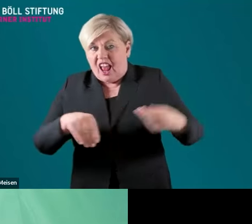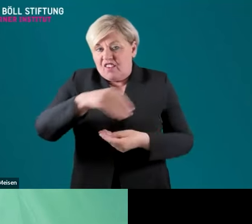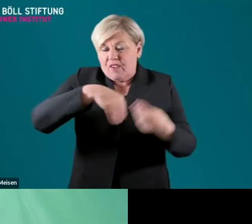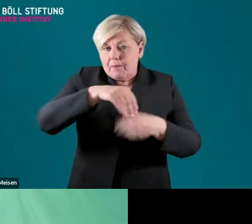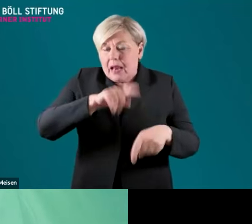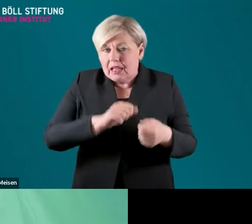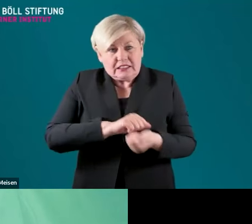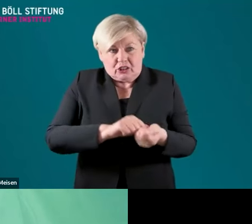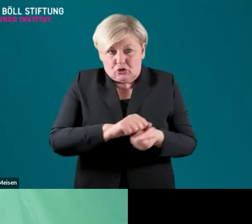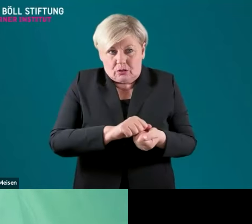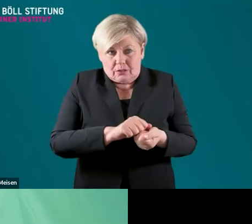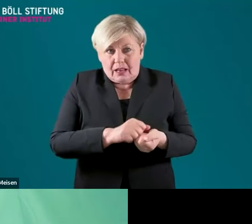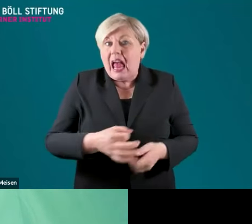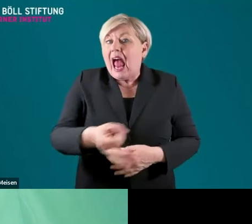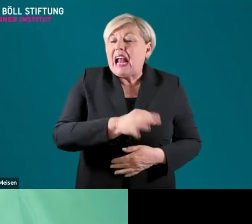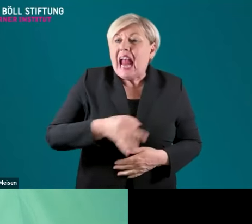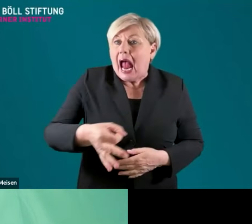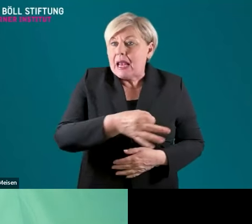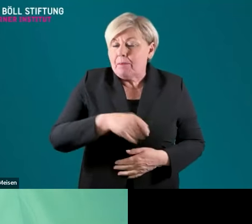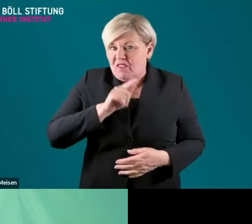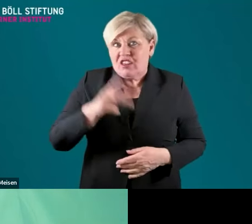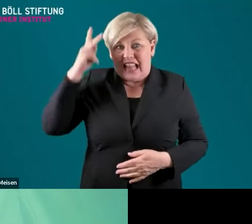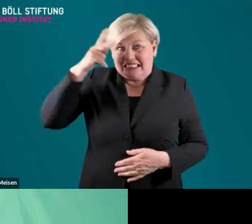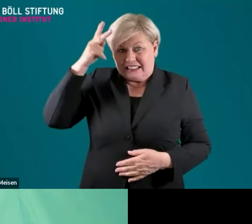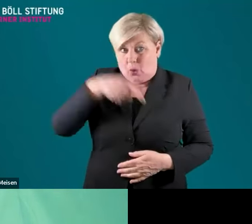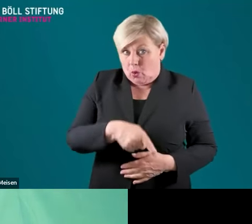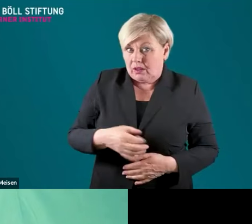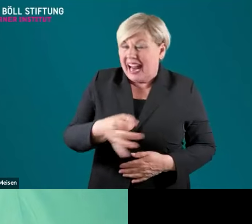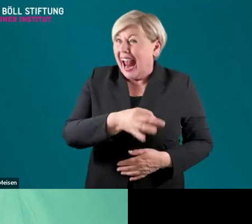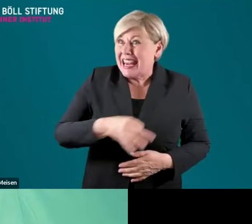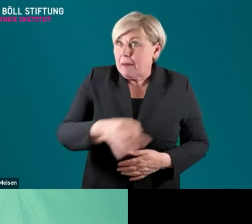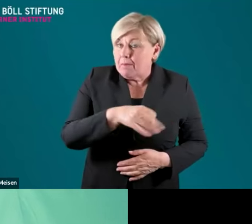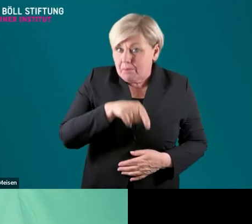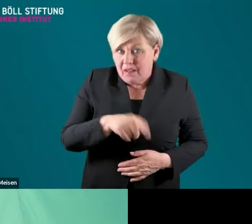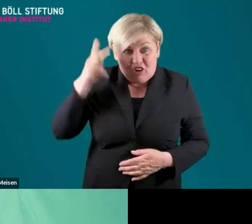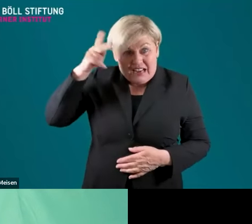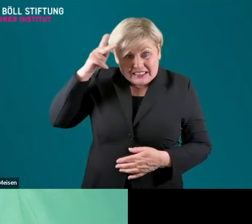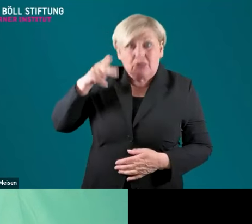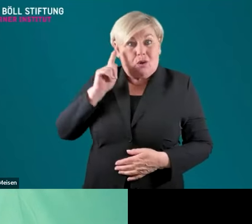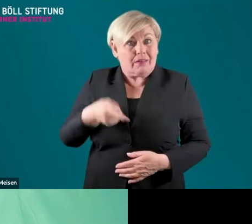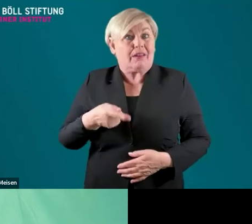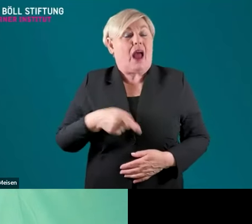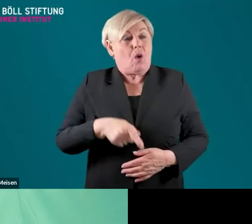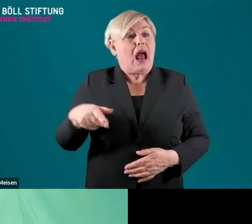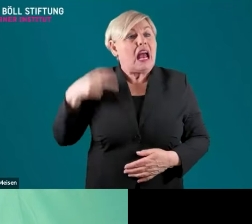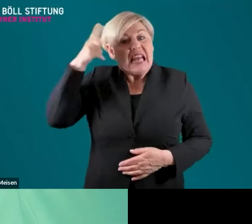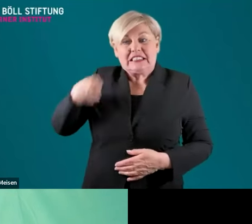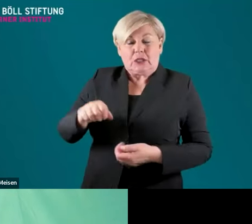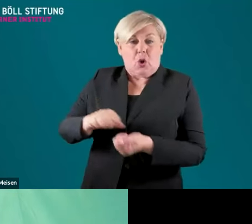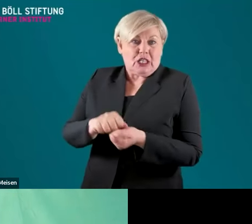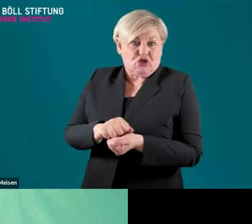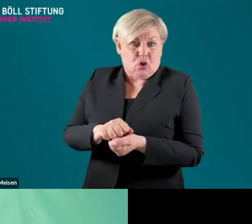Die Familie ist die Keimzelle der Nation, und als Keimzelle der Nation wird dann auch direkt die Nation zerstört, und das ist halt die Absicht.